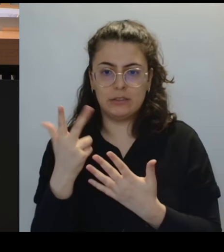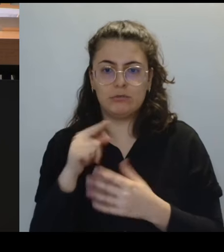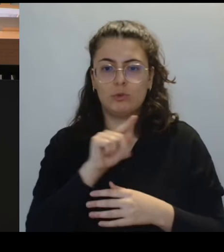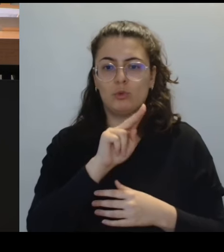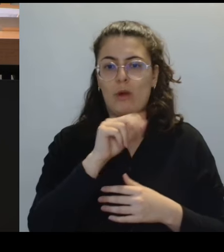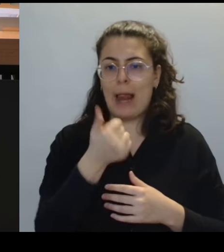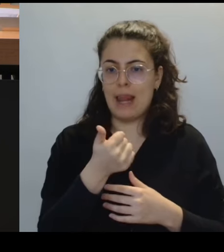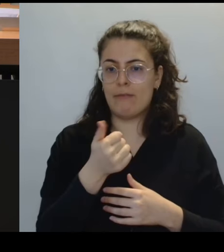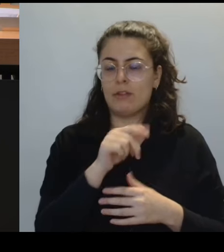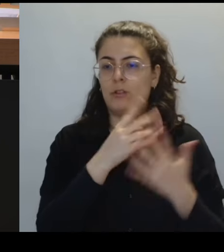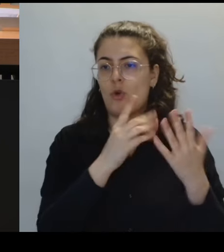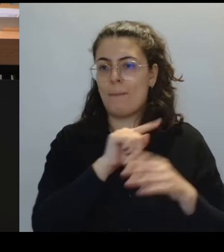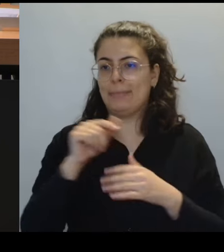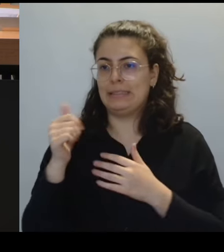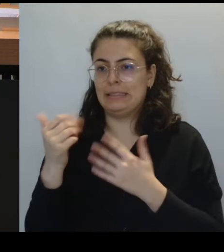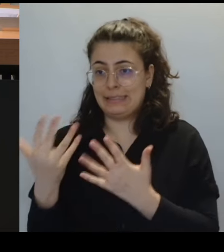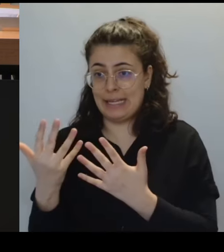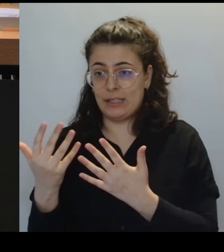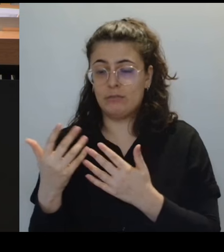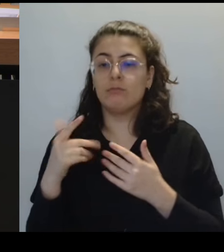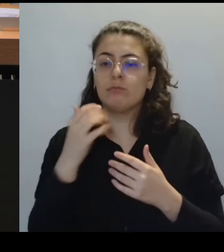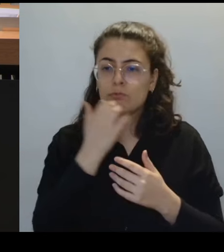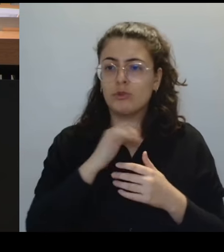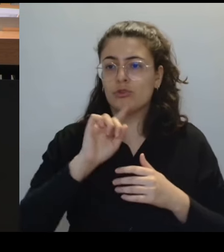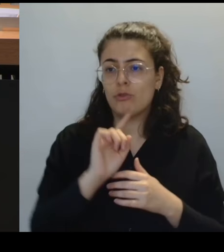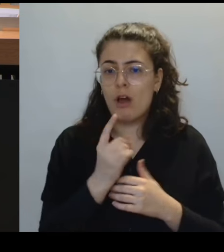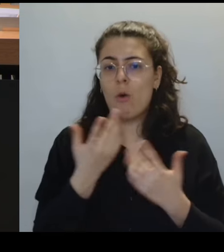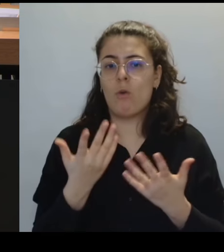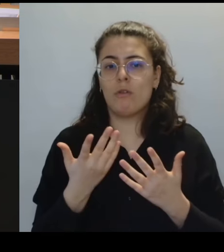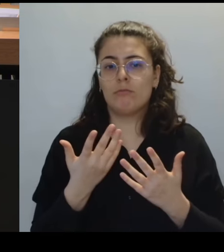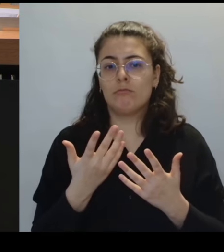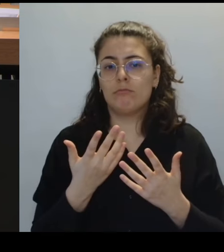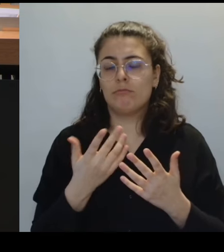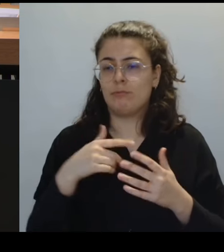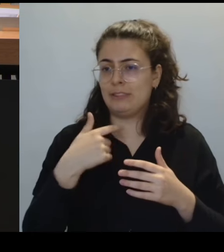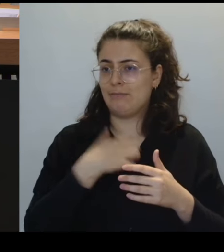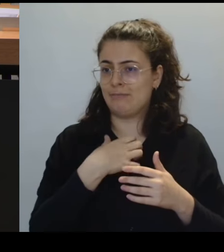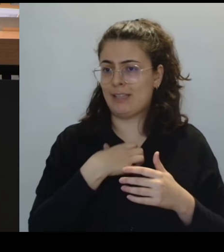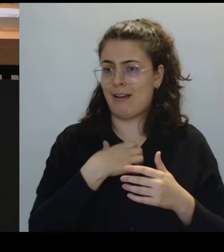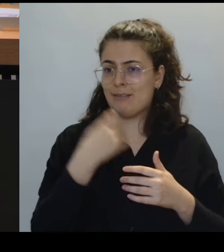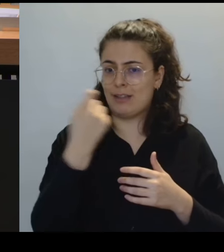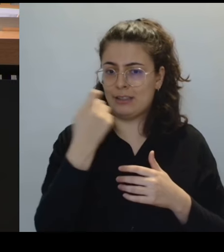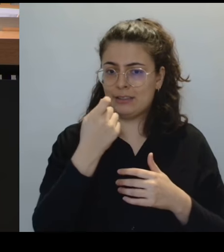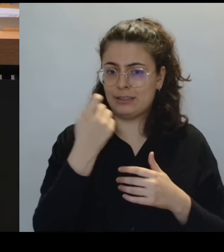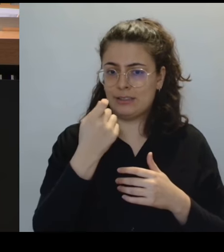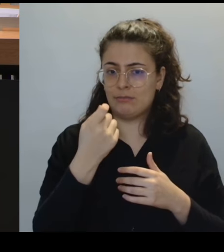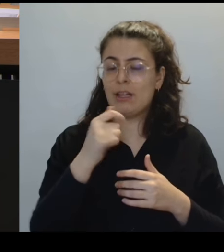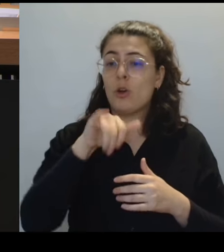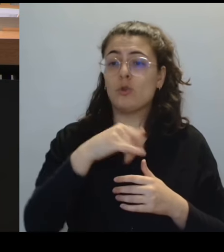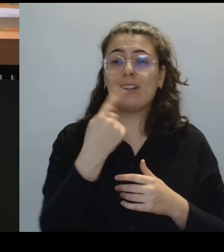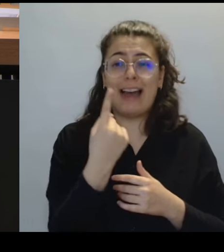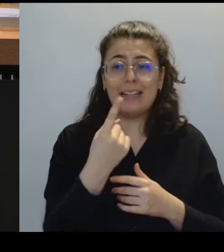der wieder von allen Kassen übernommenen J1 auch die J2. Das wäre dann im Alter von circa 16 Jahren eine Regelleistung wird.